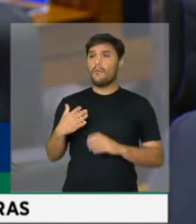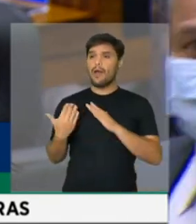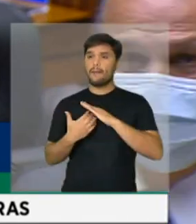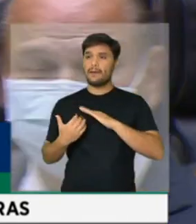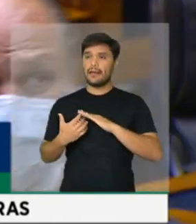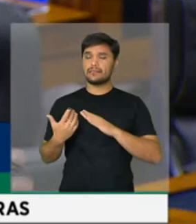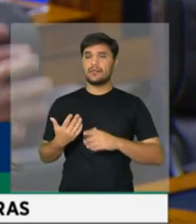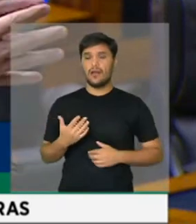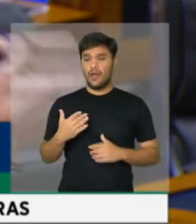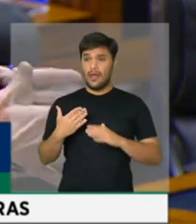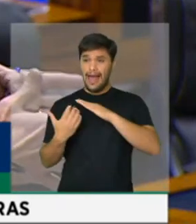ACONTECER. NESTE MOMENTO O GOVERNO FEDERAL PRIVATIZANDO